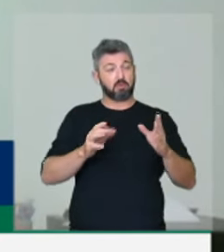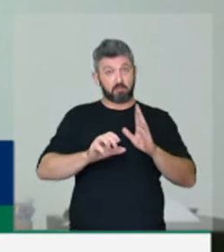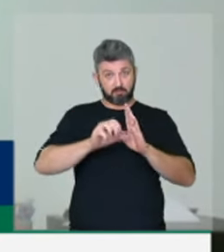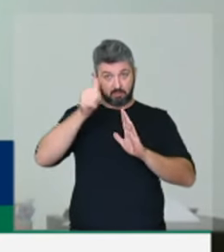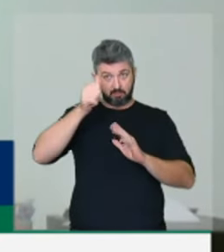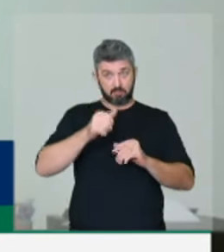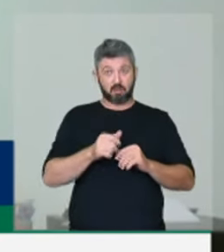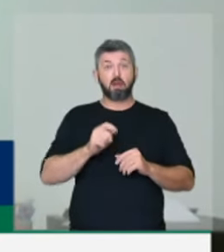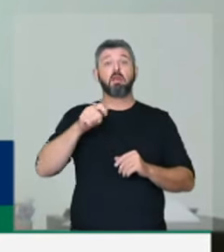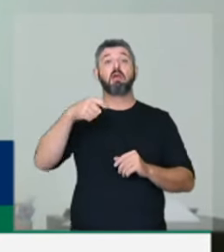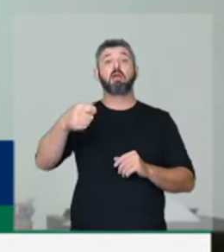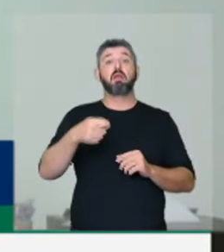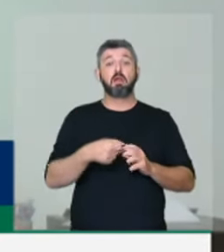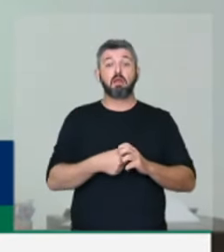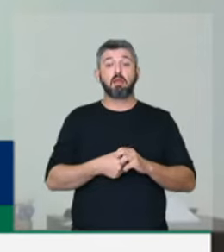FALAR PELOS INDÍGENAS SÃO OS